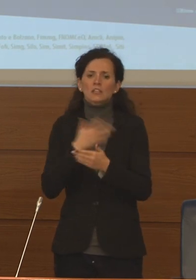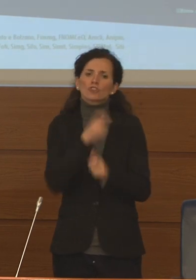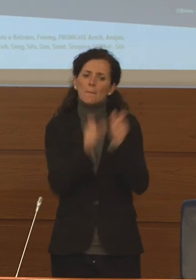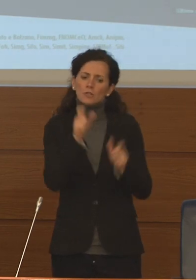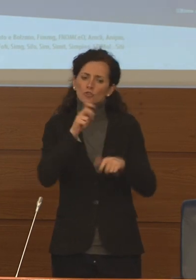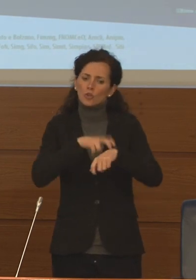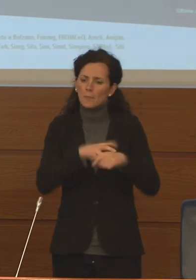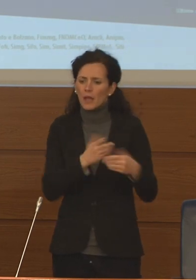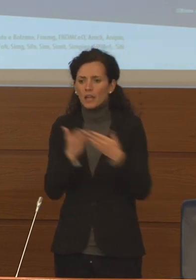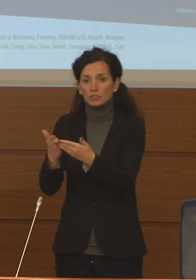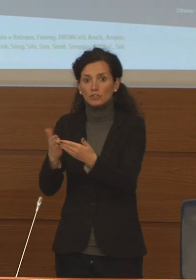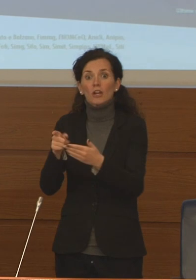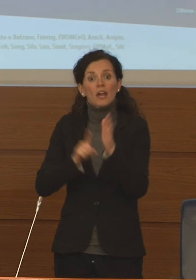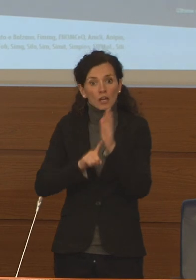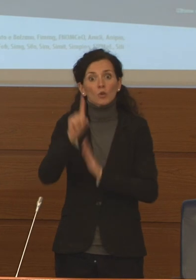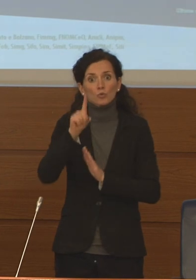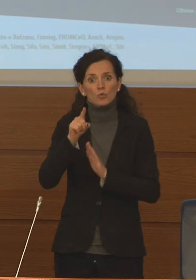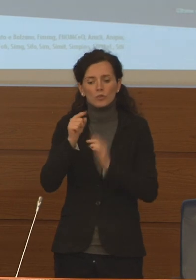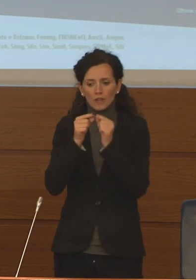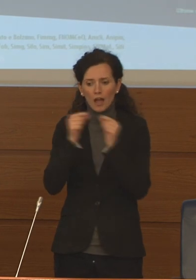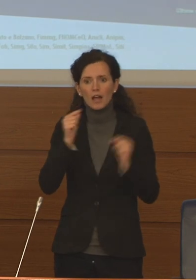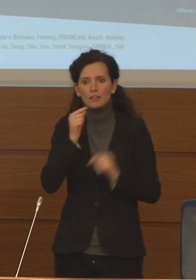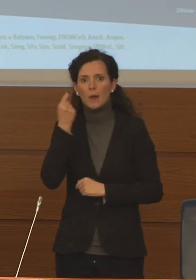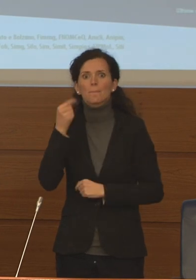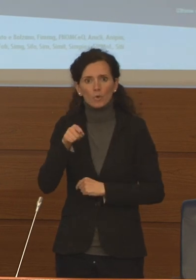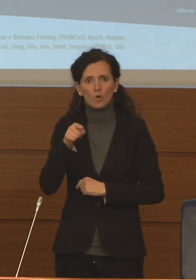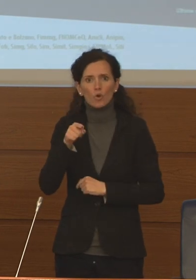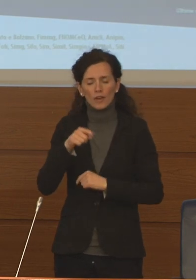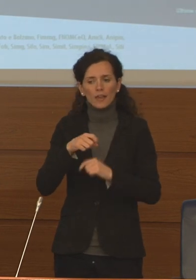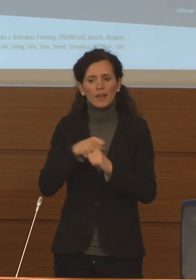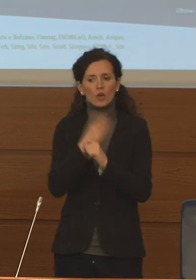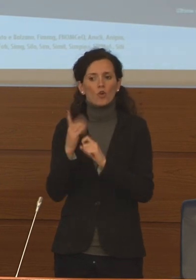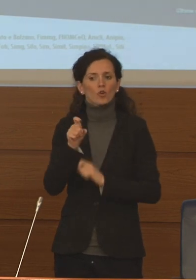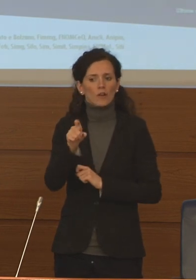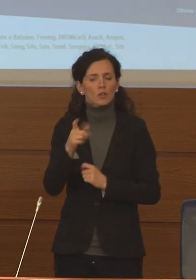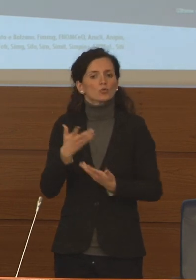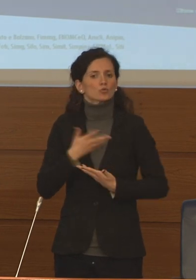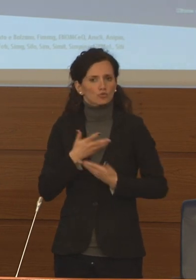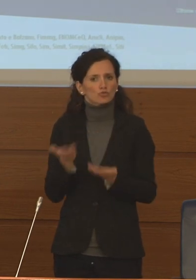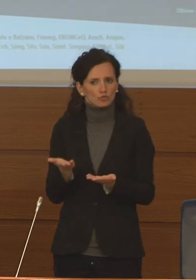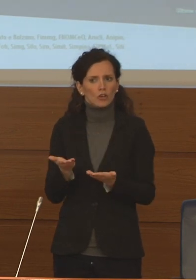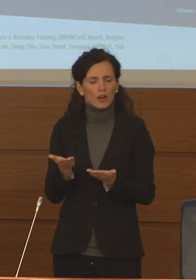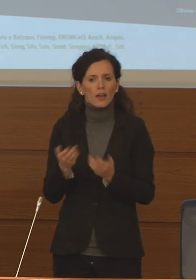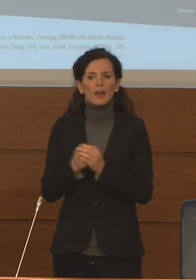Risulta positiva ad un tampone però sostanzialmente è in un percorso di evoluzione clinica